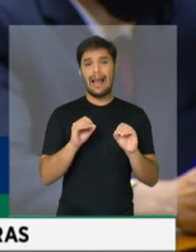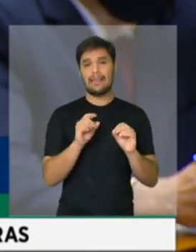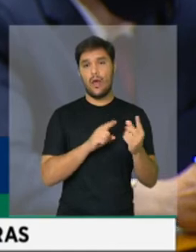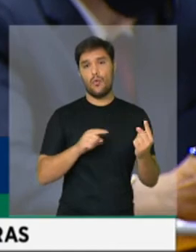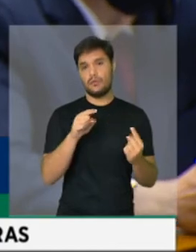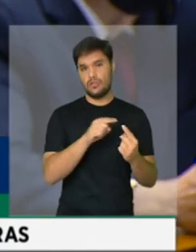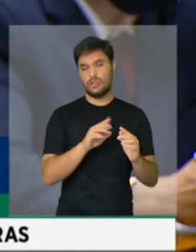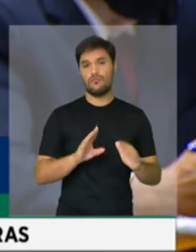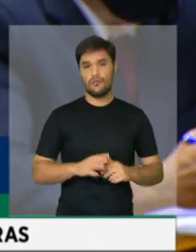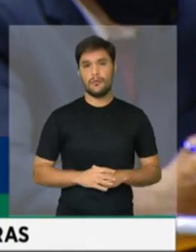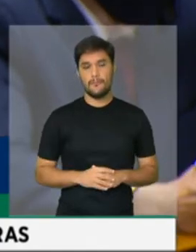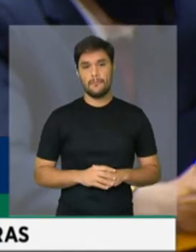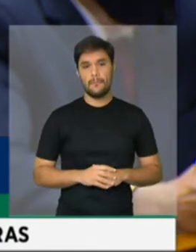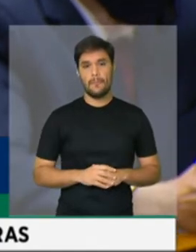ENTREGA DA ELETROBRAS NO BRASIL PARA SER ENTREGUE E